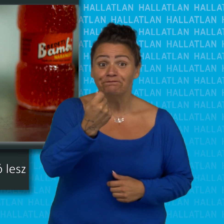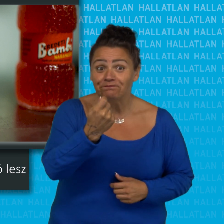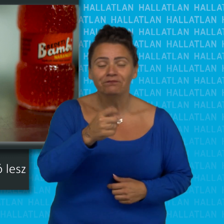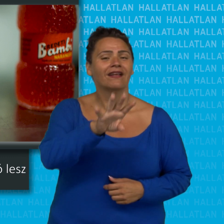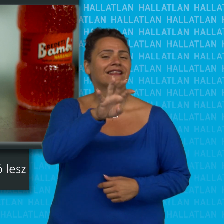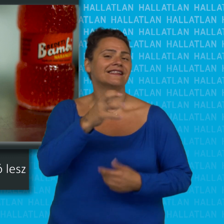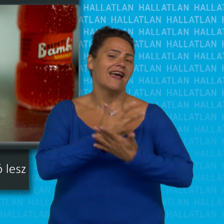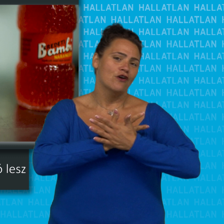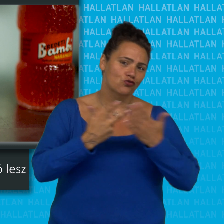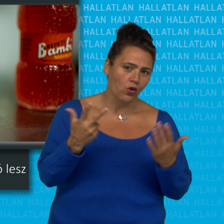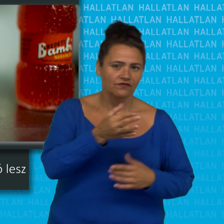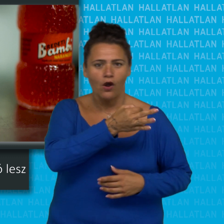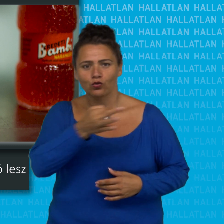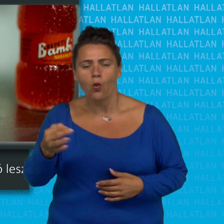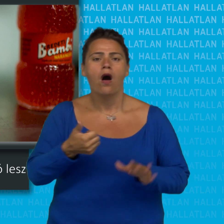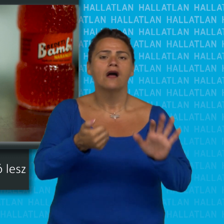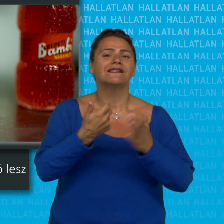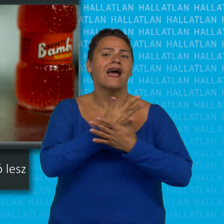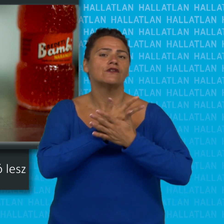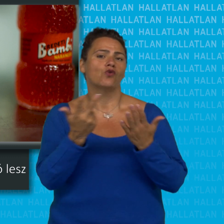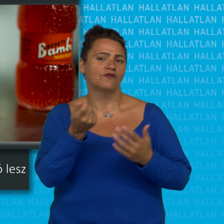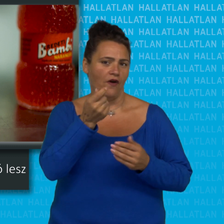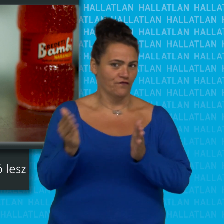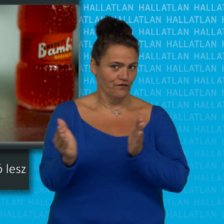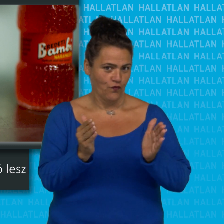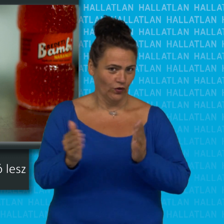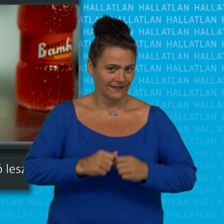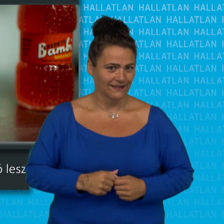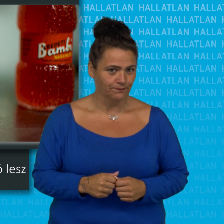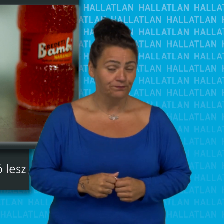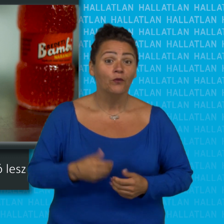nagyjából 480-680 Ft közötti áron,